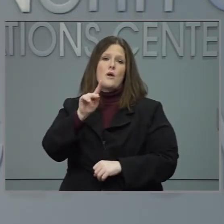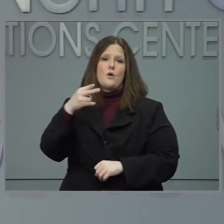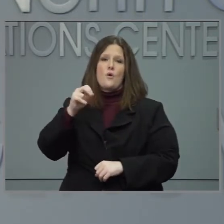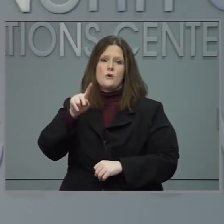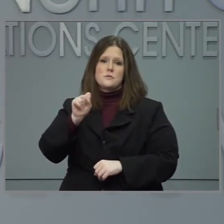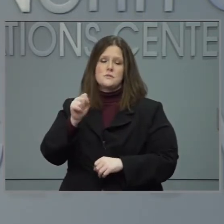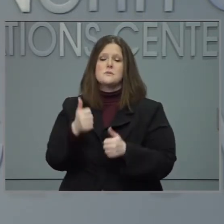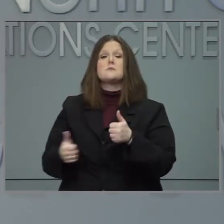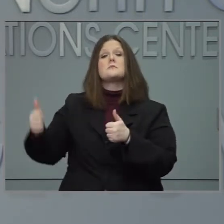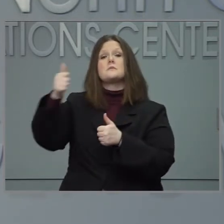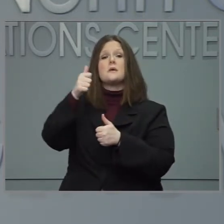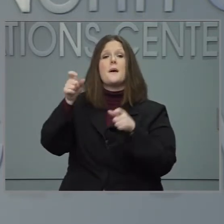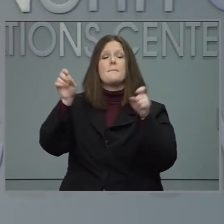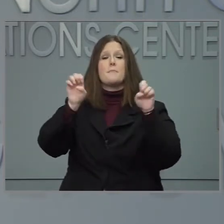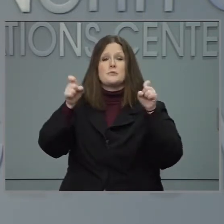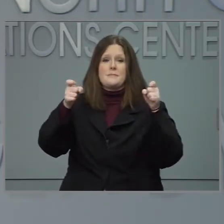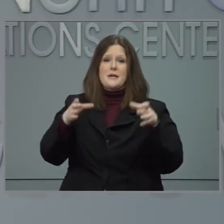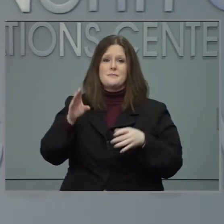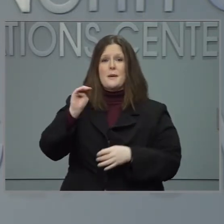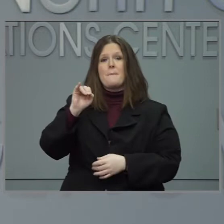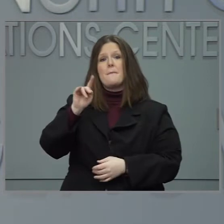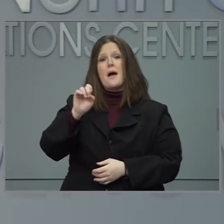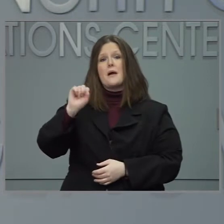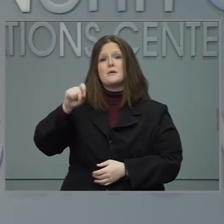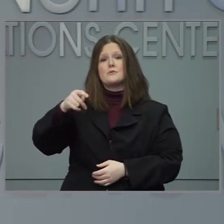el director de Administración de Emergencias exprime hoy.